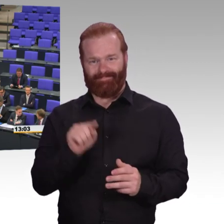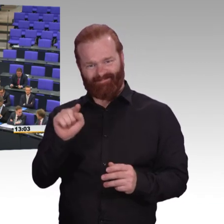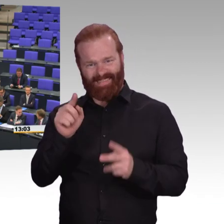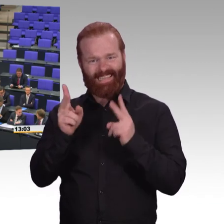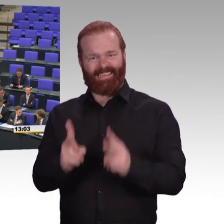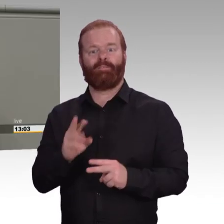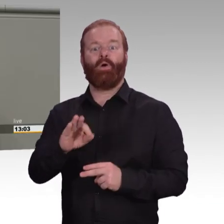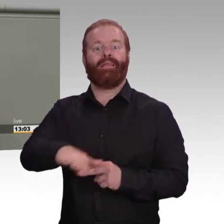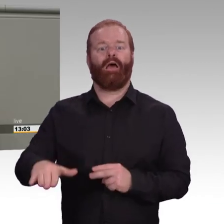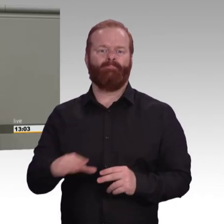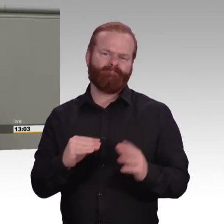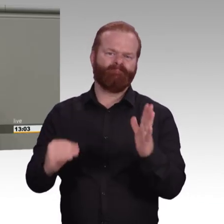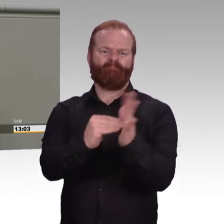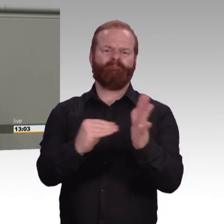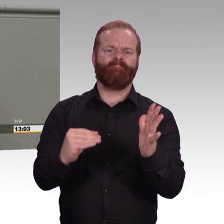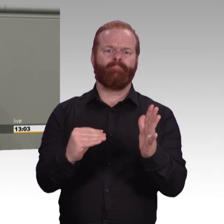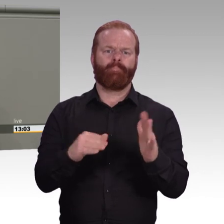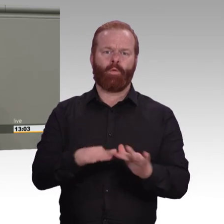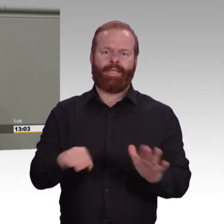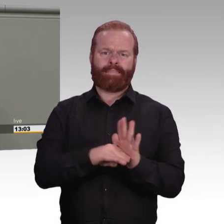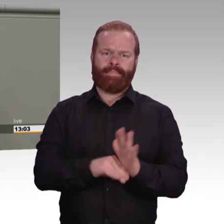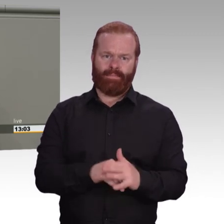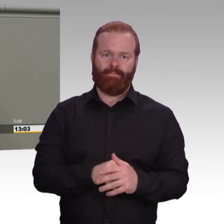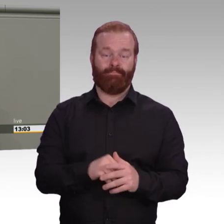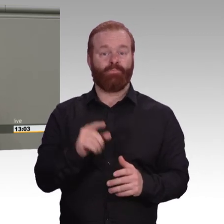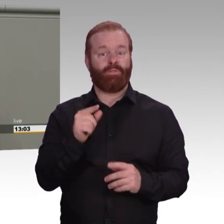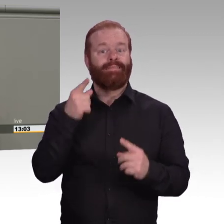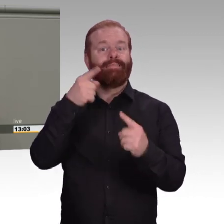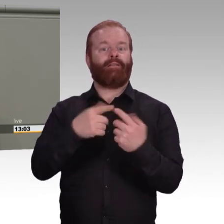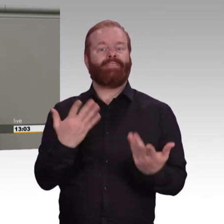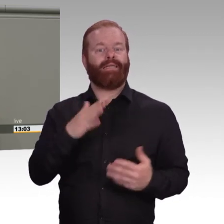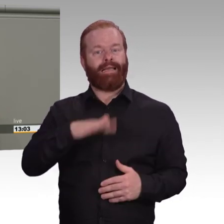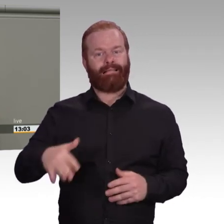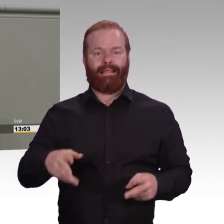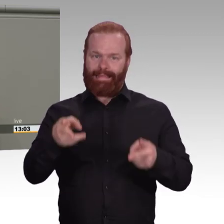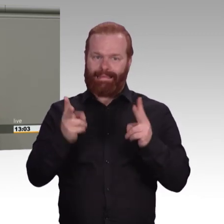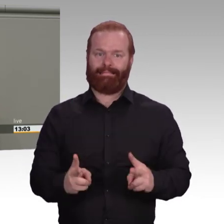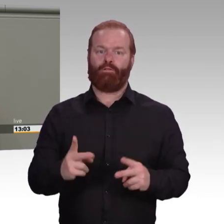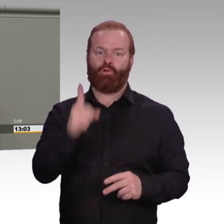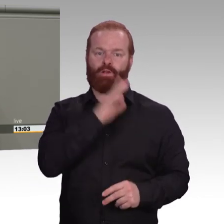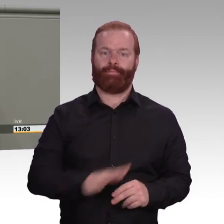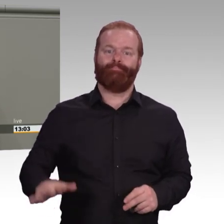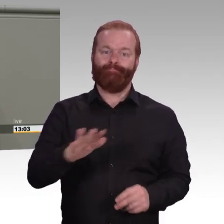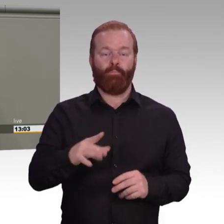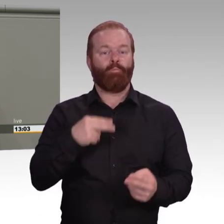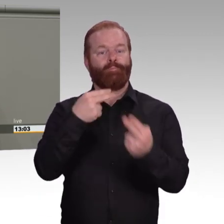sollten wir diesen Schritt gehen. Liebe Kolleginnen, liebe Kollegen, nun sagen ja einige: Die Aufnahme der Kinderrechte ins Grundgesetz